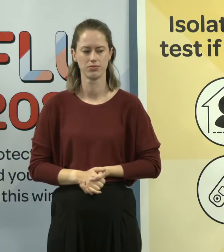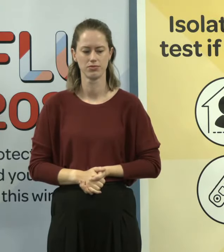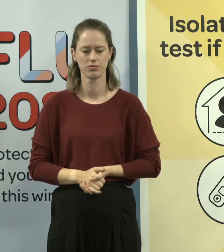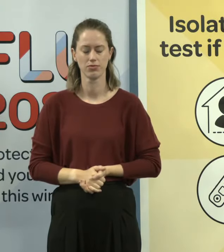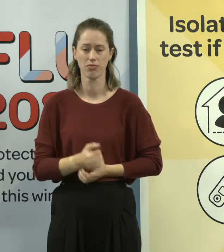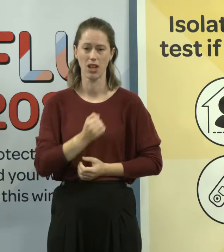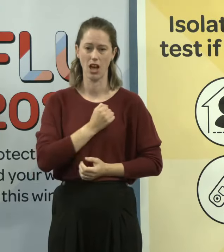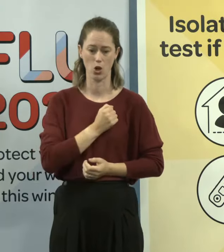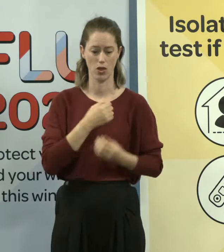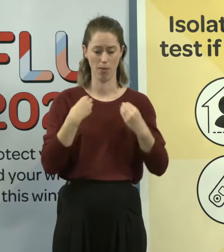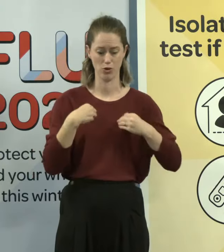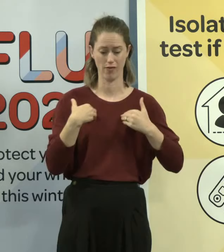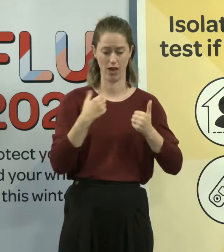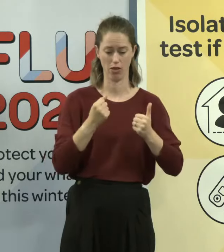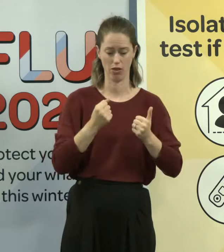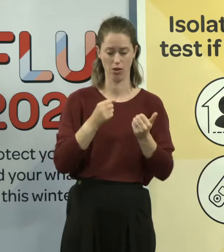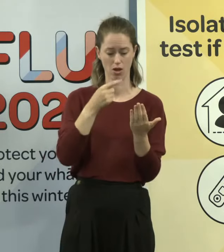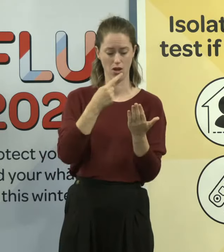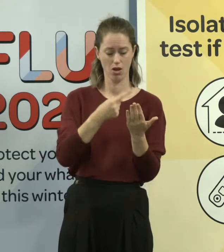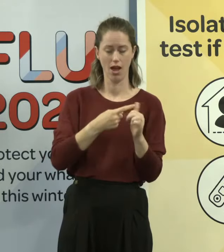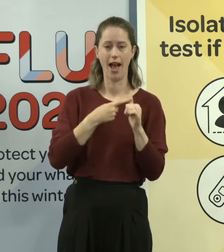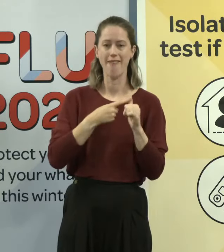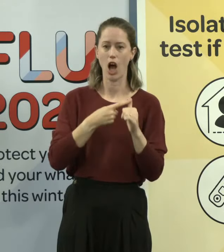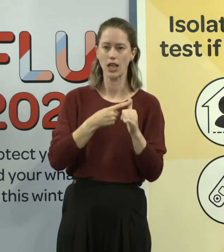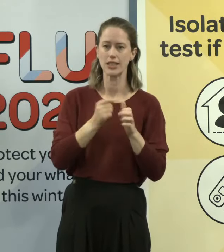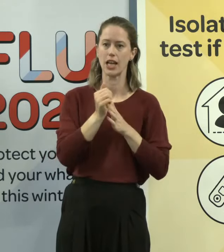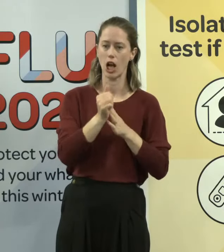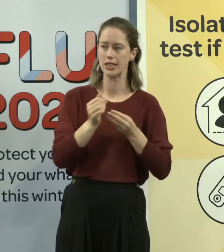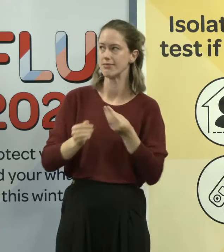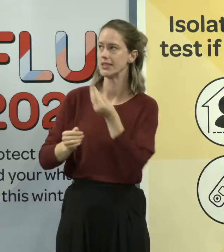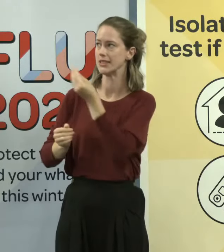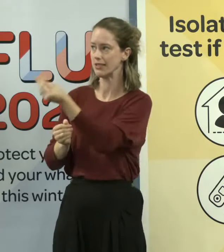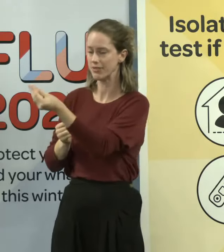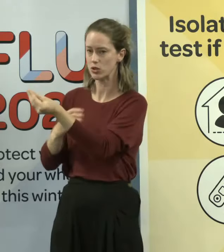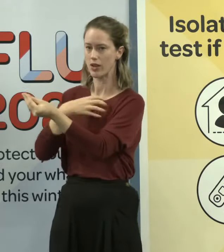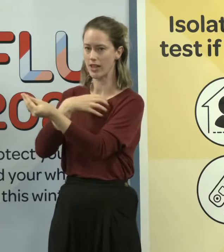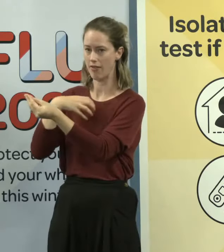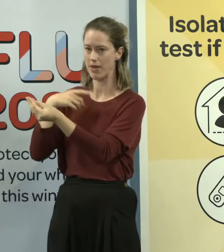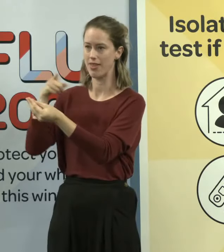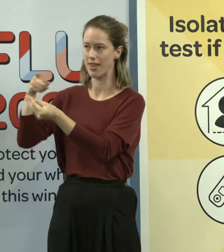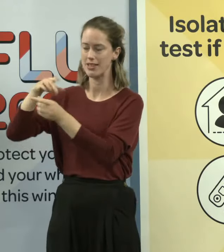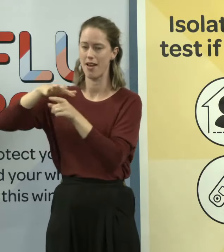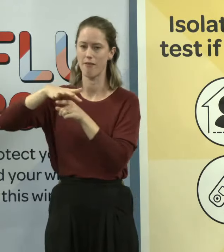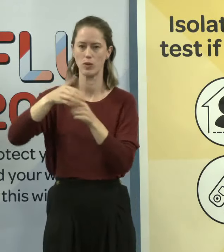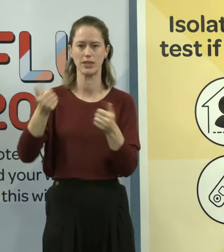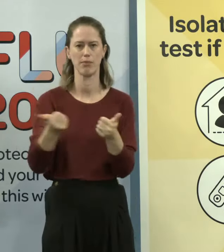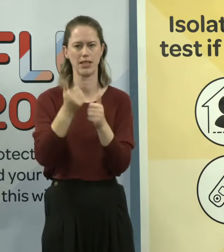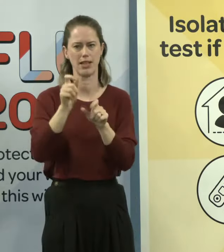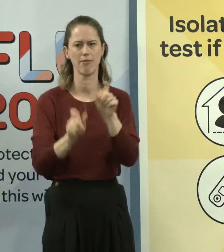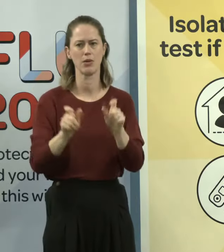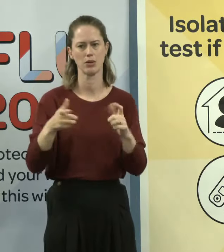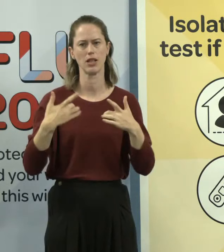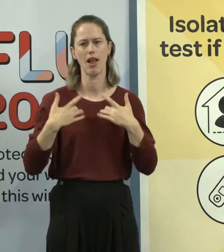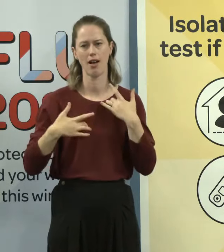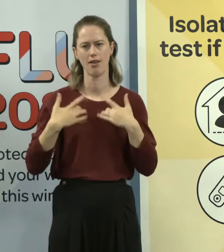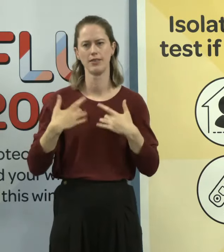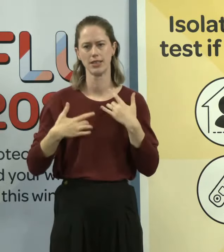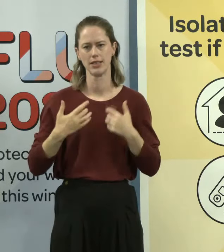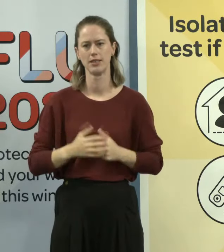i a matou tohutohu. Kei te tino